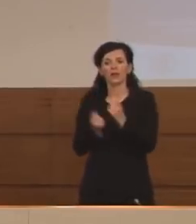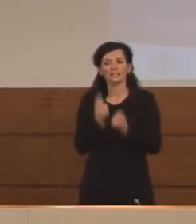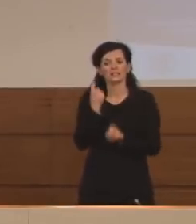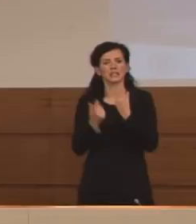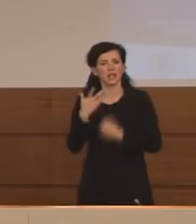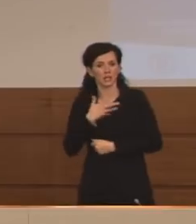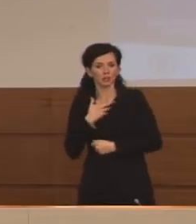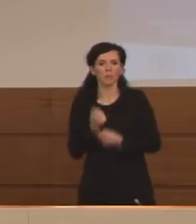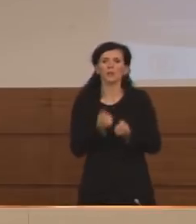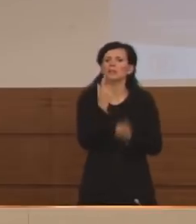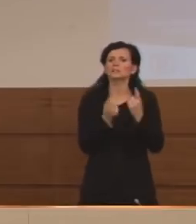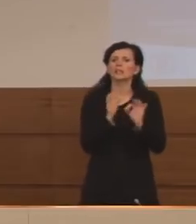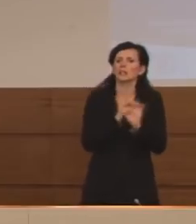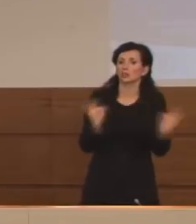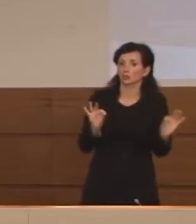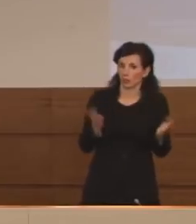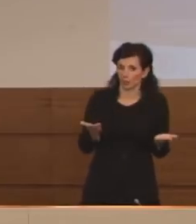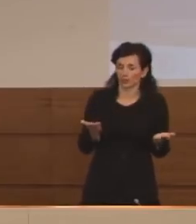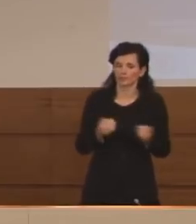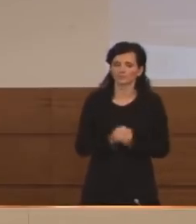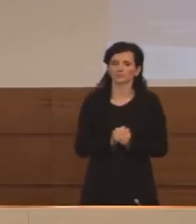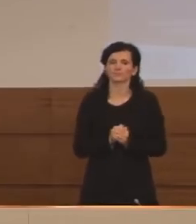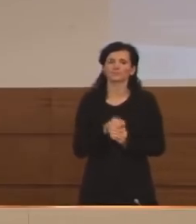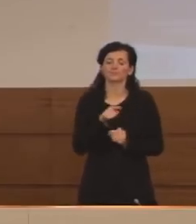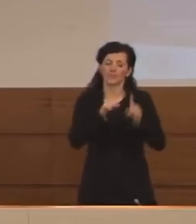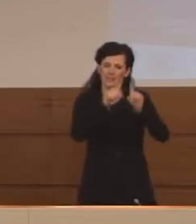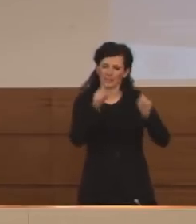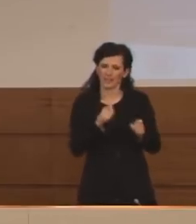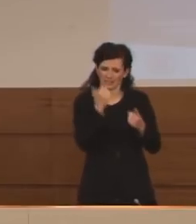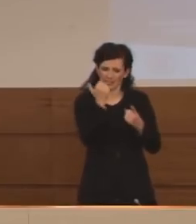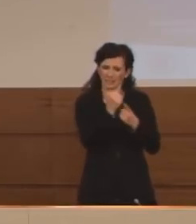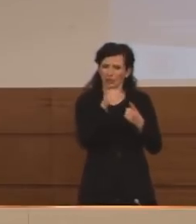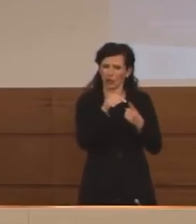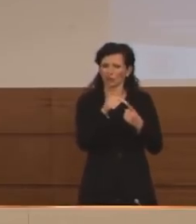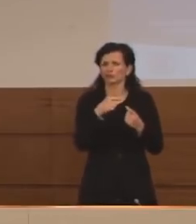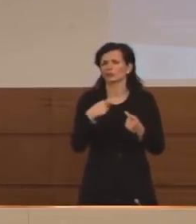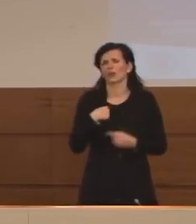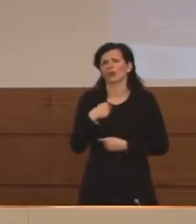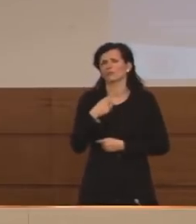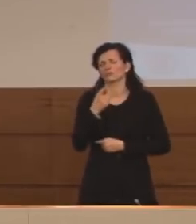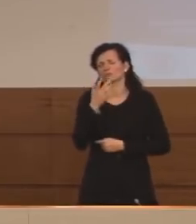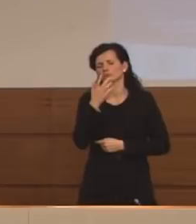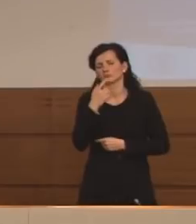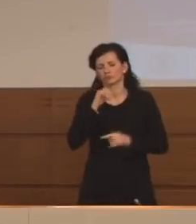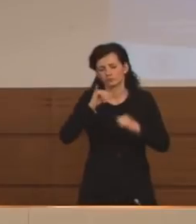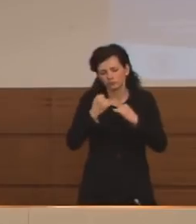Dopodiché, per quanto riguarda i test sierologici, adesso senza entrare nel dettaglio di questo specifico test,